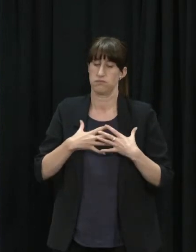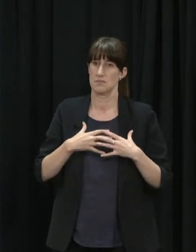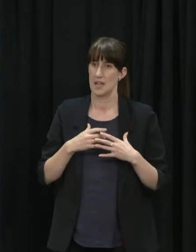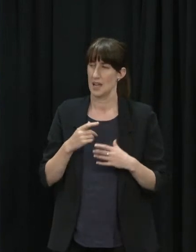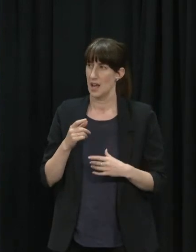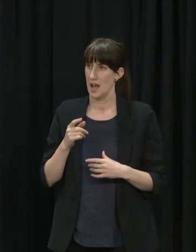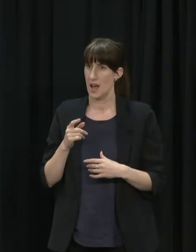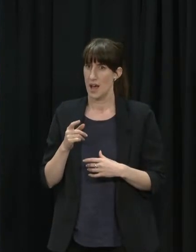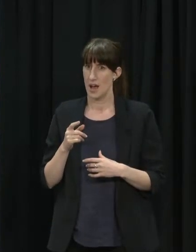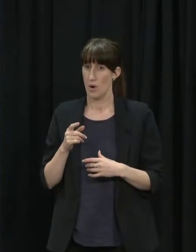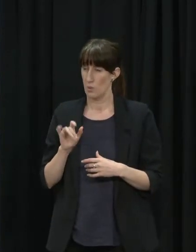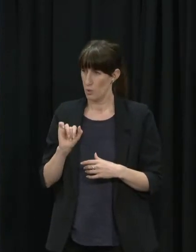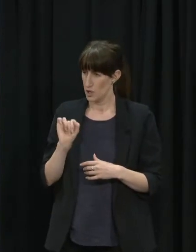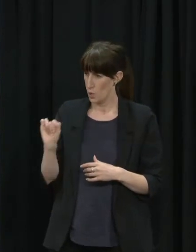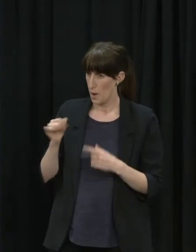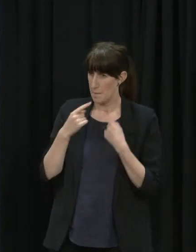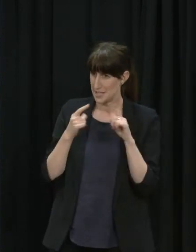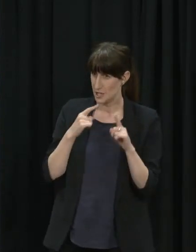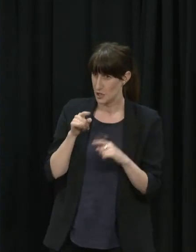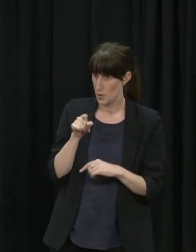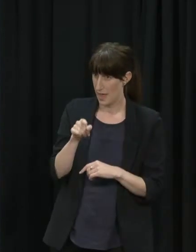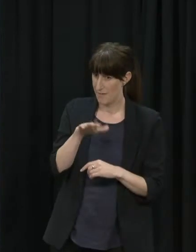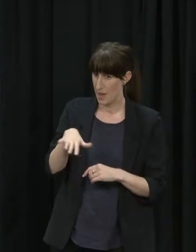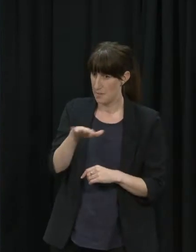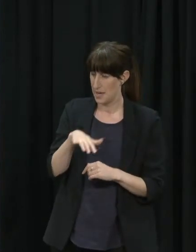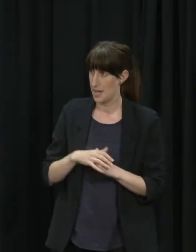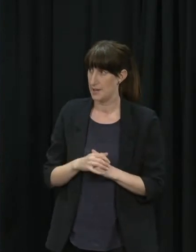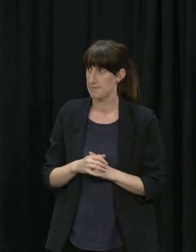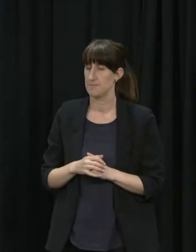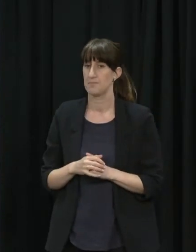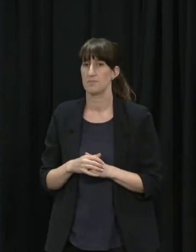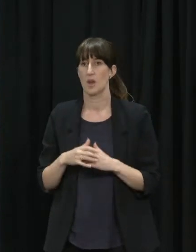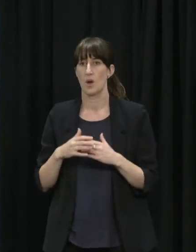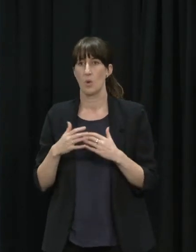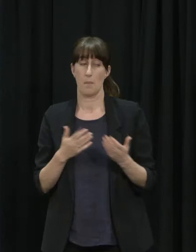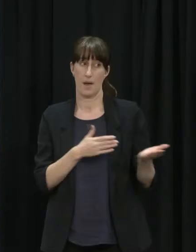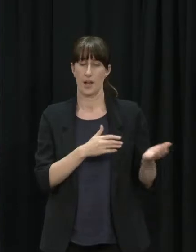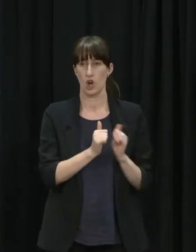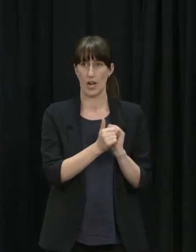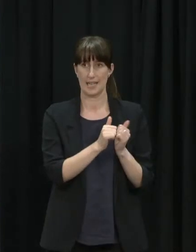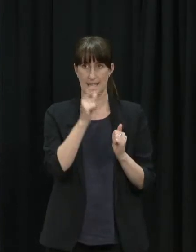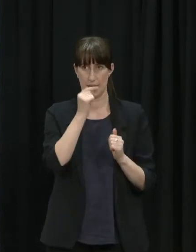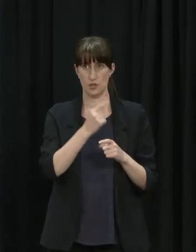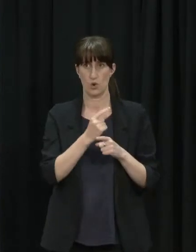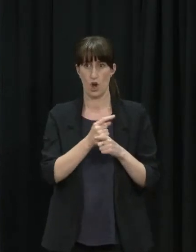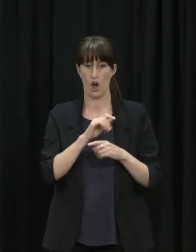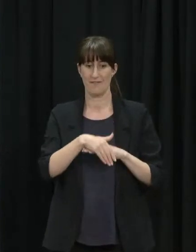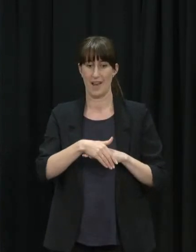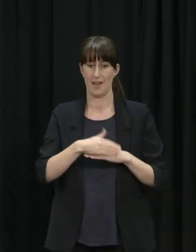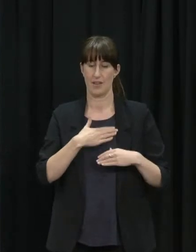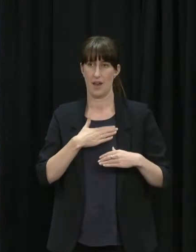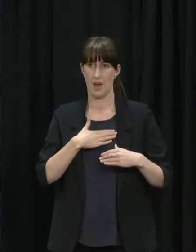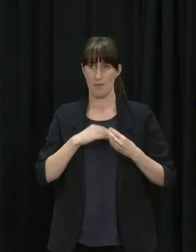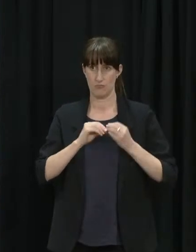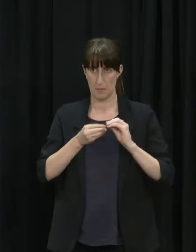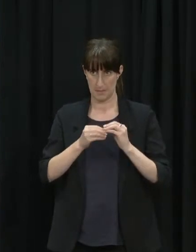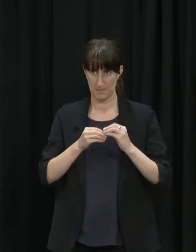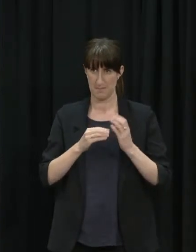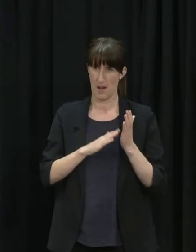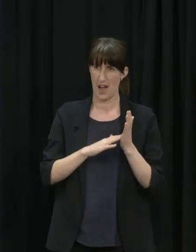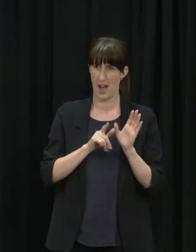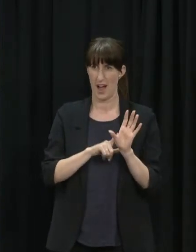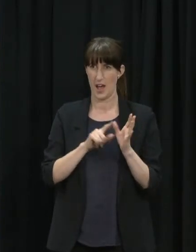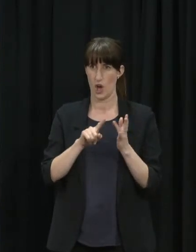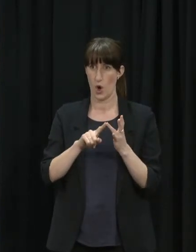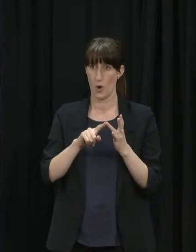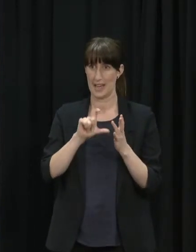I runga i nga korero mo te